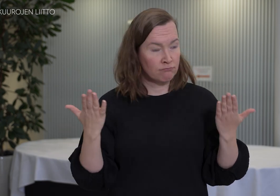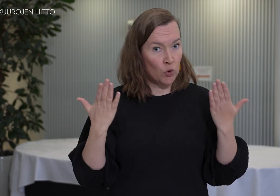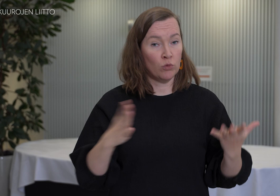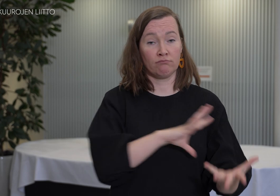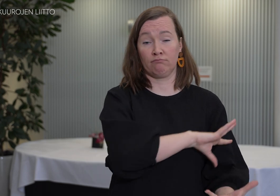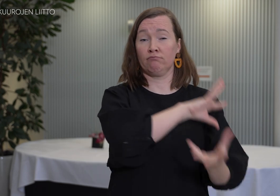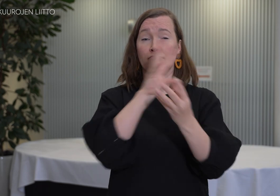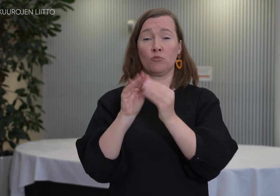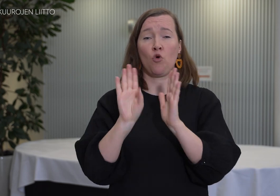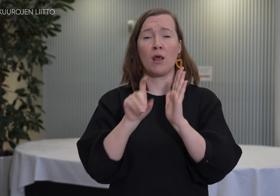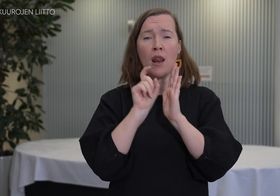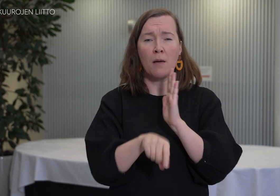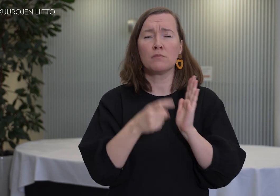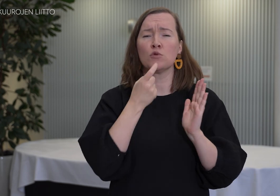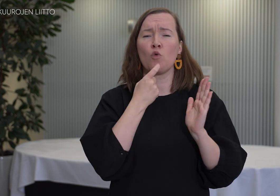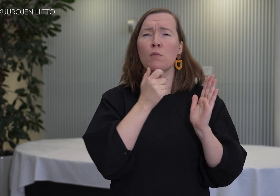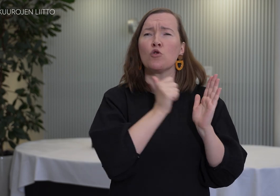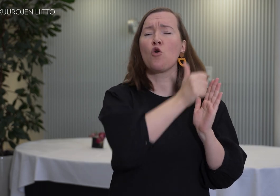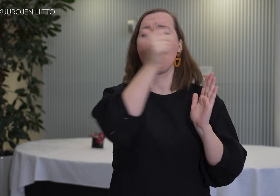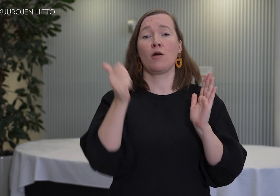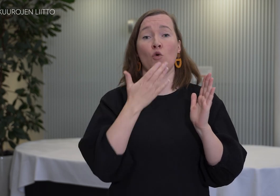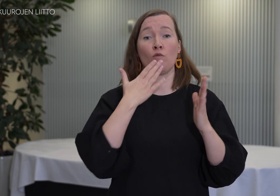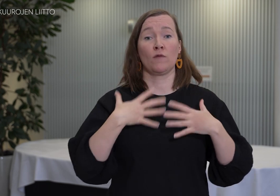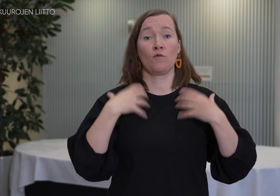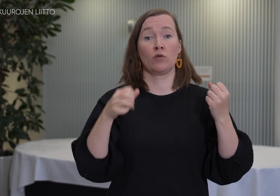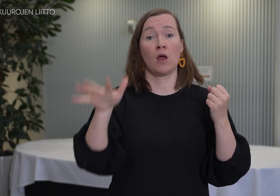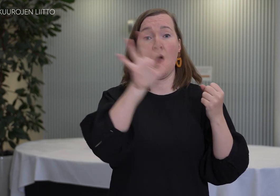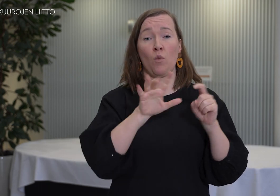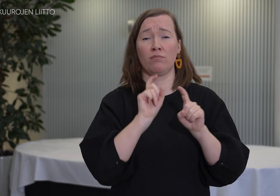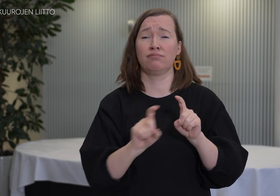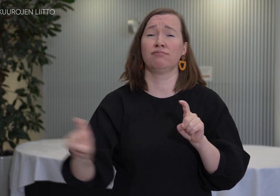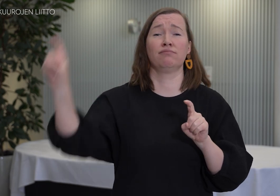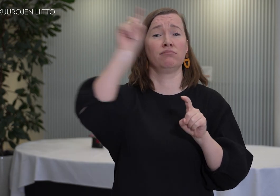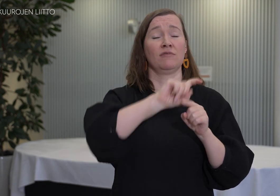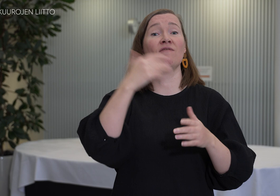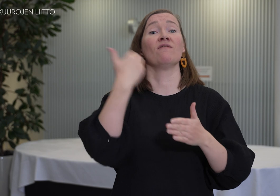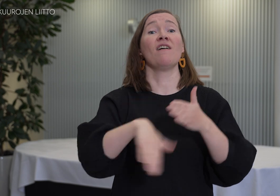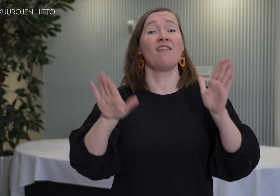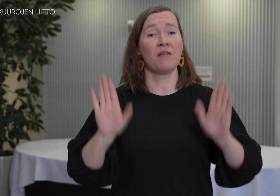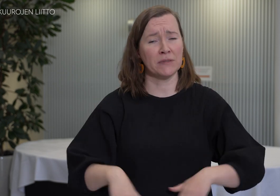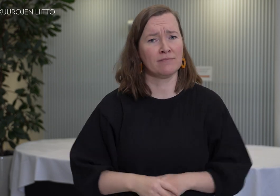Kiertueella käytiin läpi Suomen kaikki hyvinvointialueet.